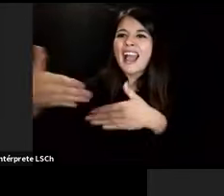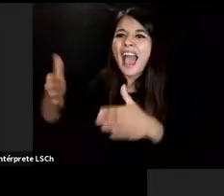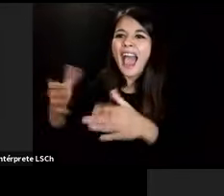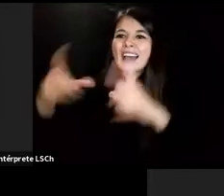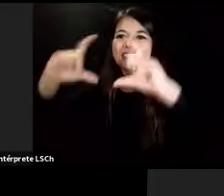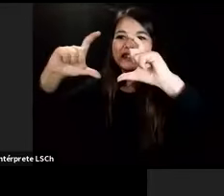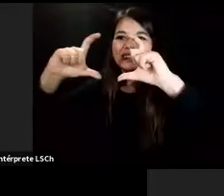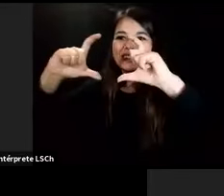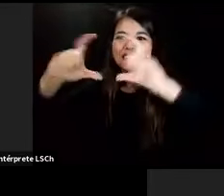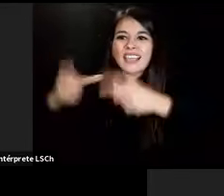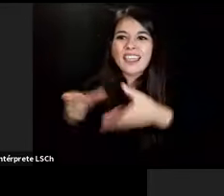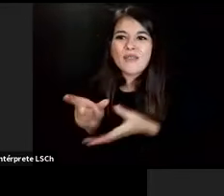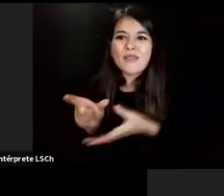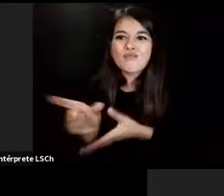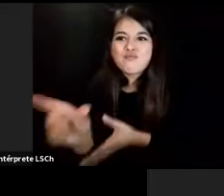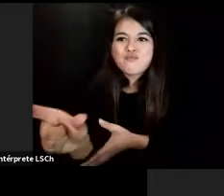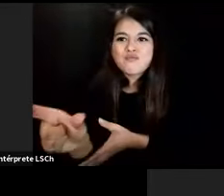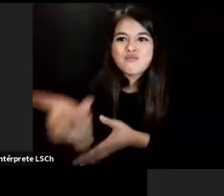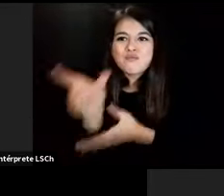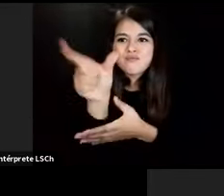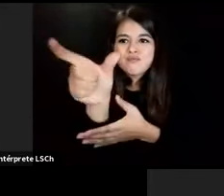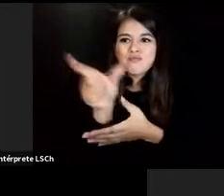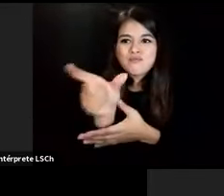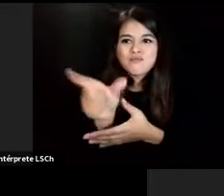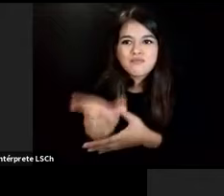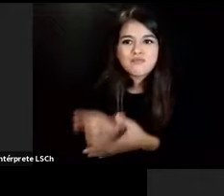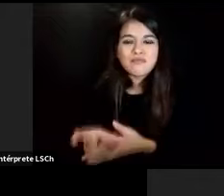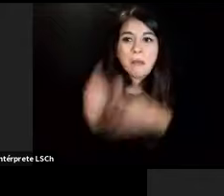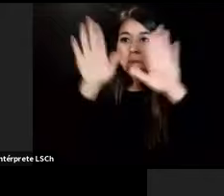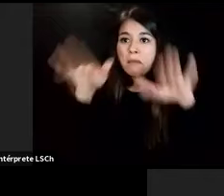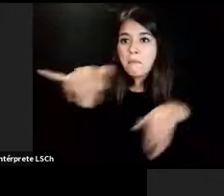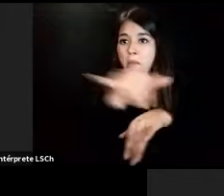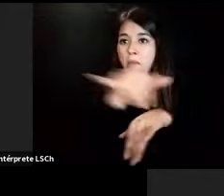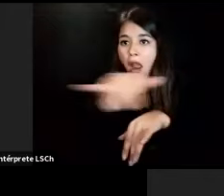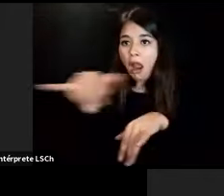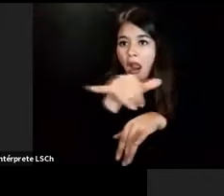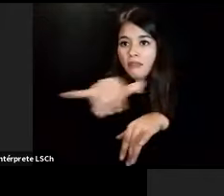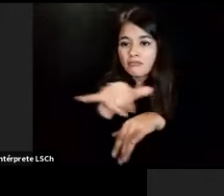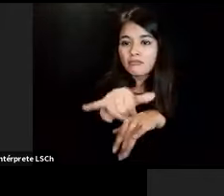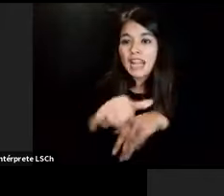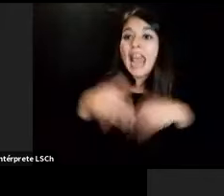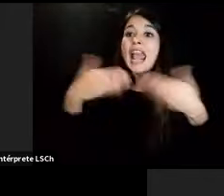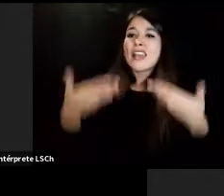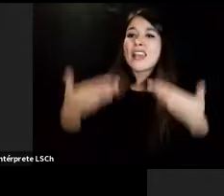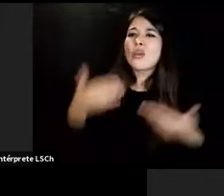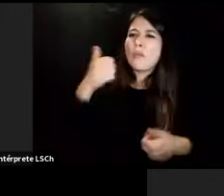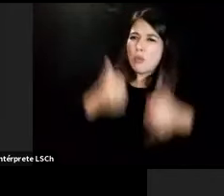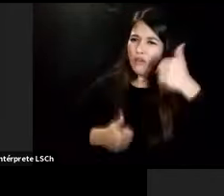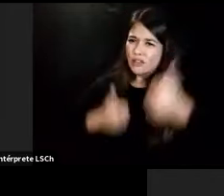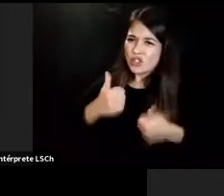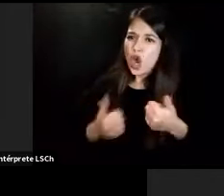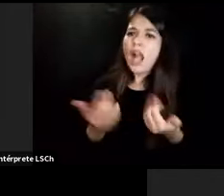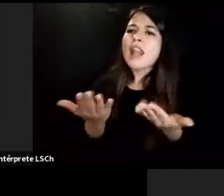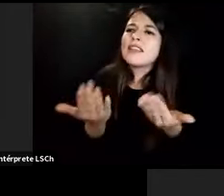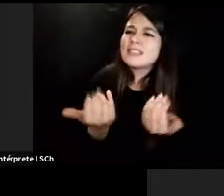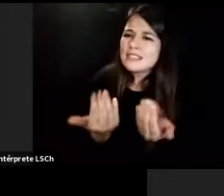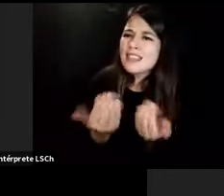que correspondía a la misma novela. Esta profesionalización y esta necesidad cada vez mayor de audiolibros, sobre todo